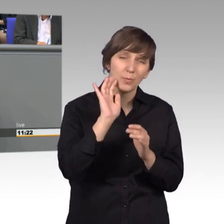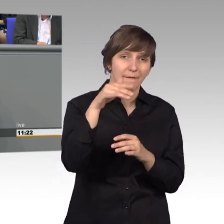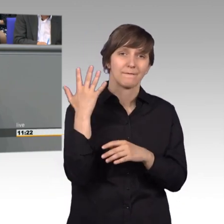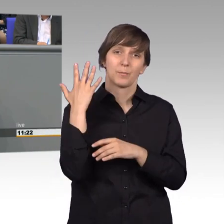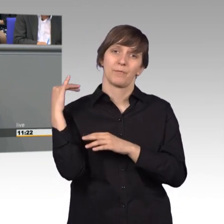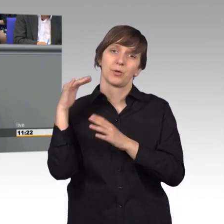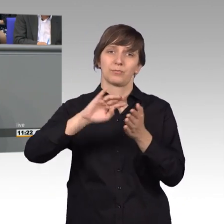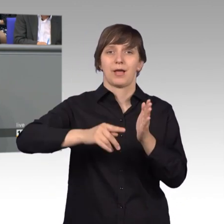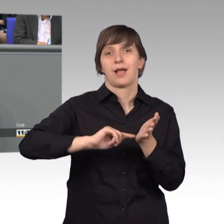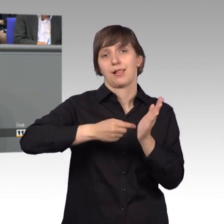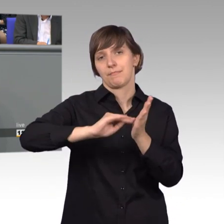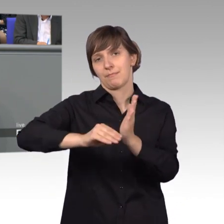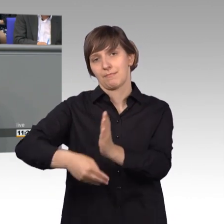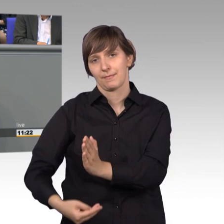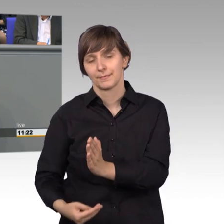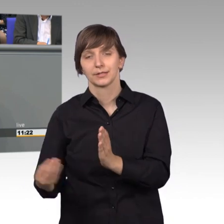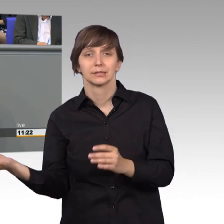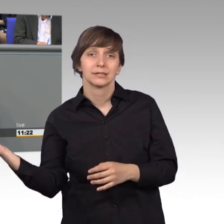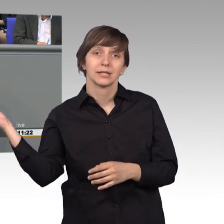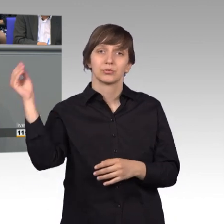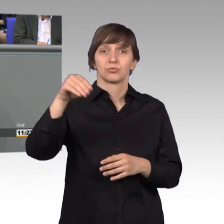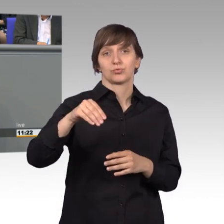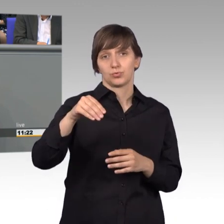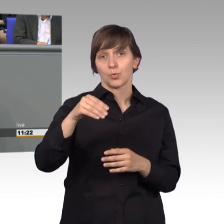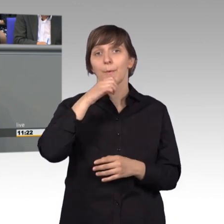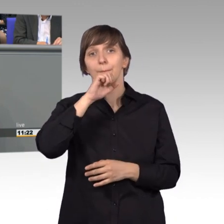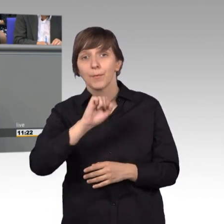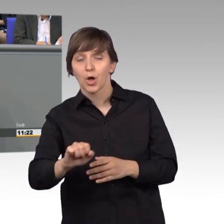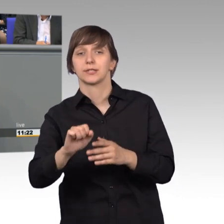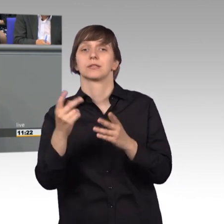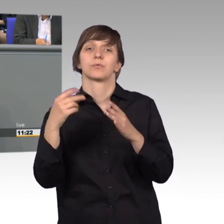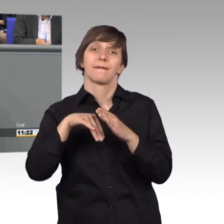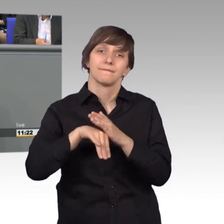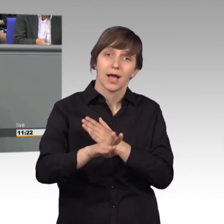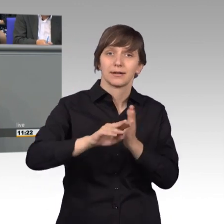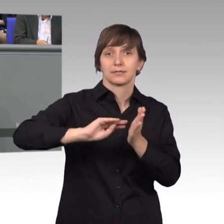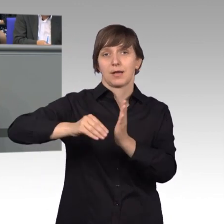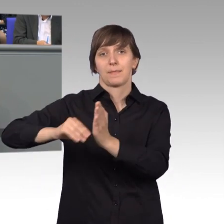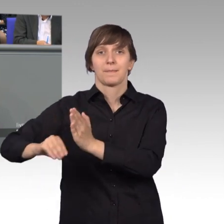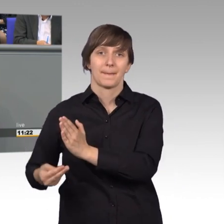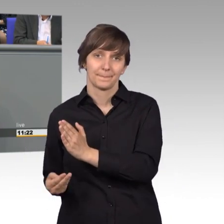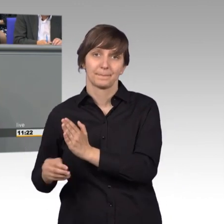Hinzu kommen dann noch jeweils die Unterstützer, die per Post oder per Fax mitzeichnen. Auch das erwähnt: